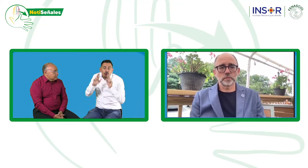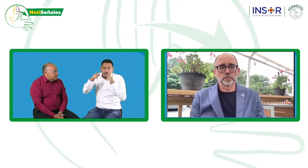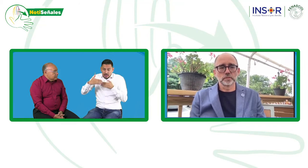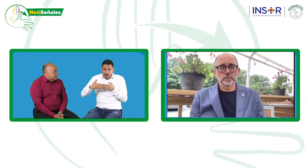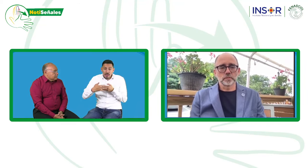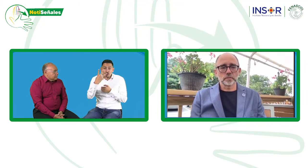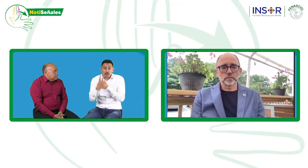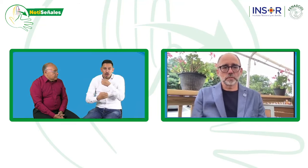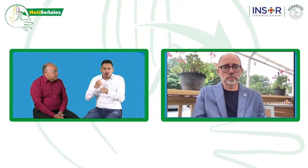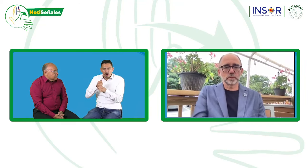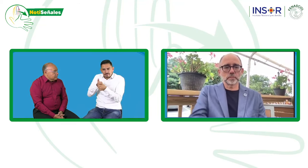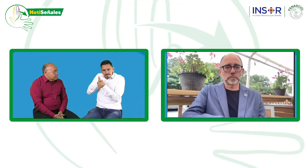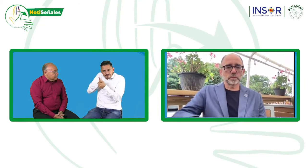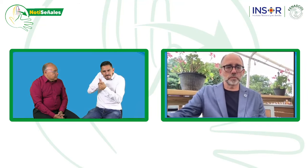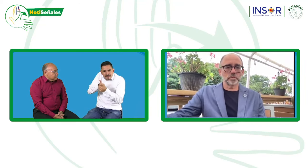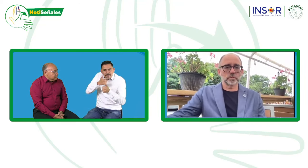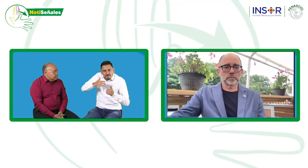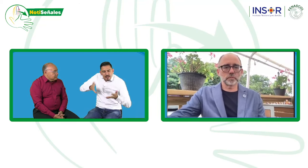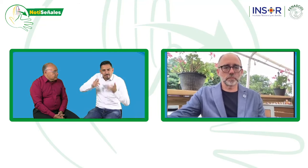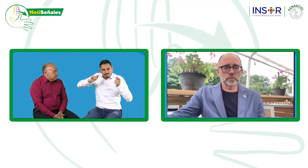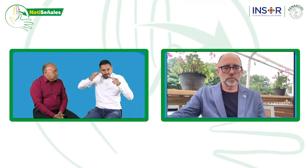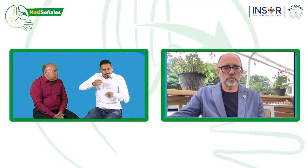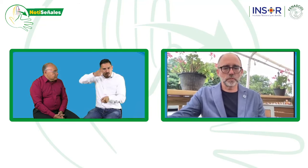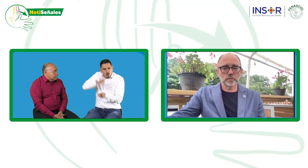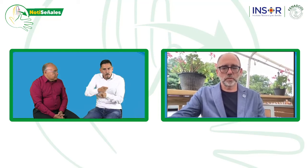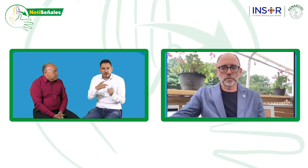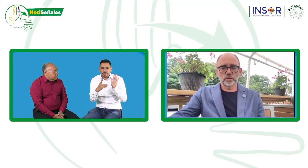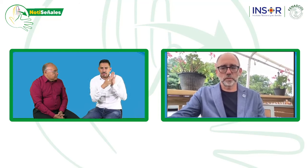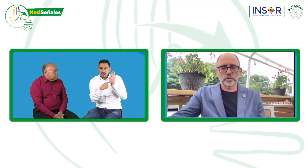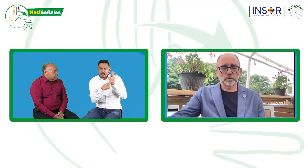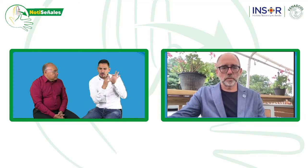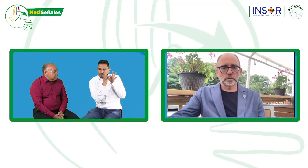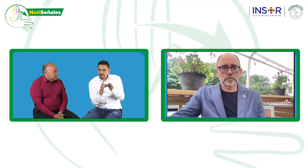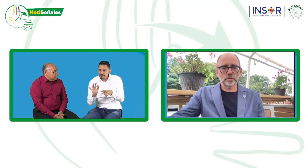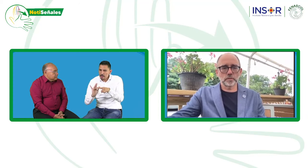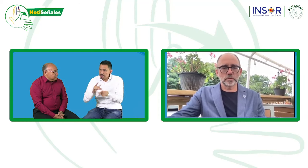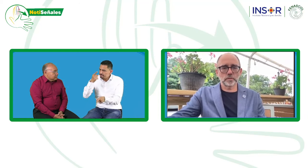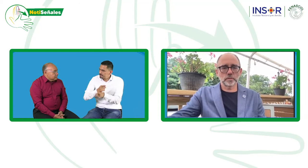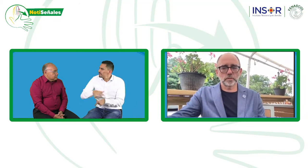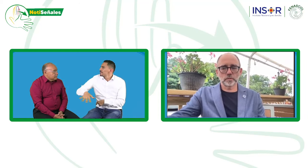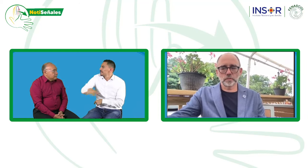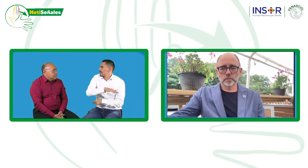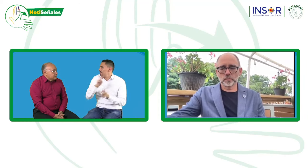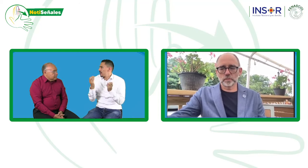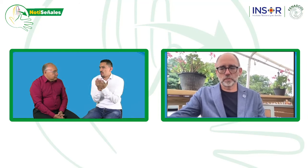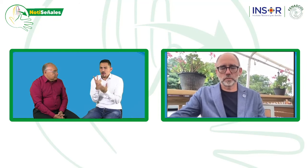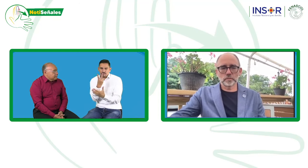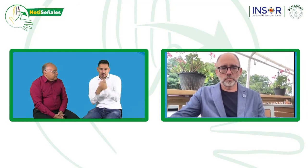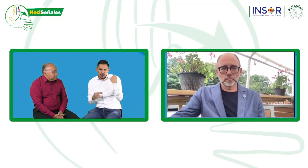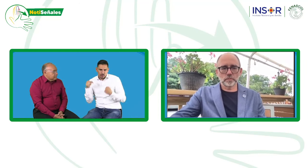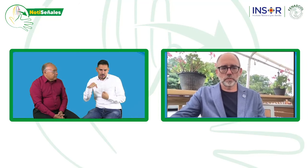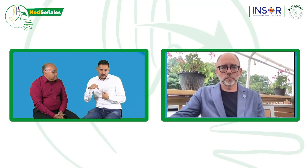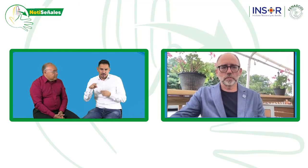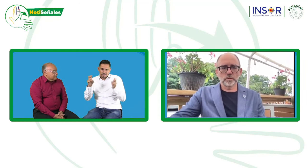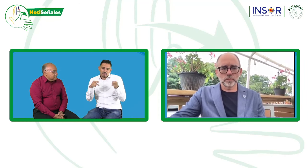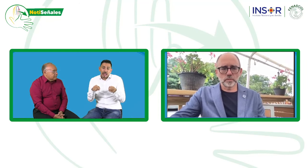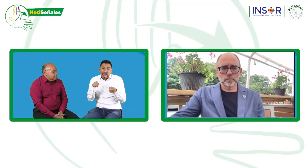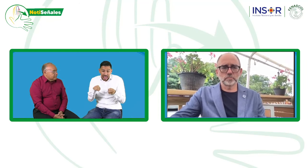una evaluación, un diagnóstico de este decreto y mejorarlo y hacer un seguimiento de estos de este decreto en los próximos